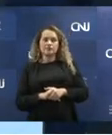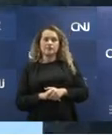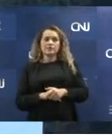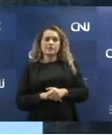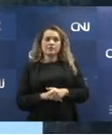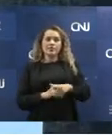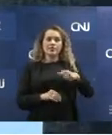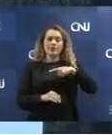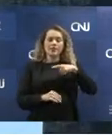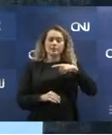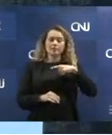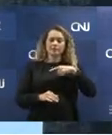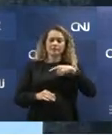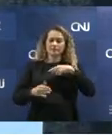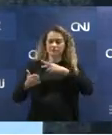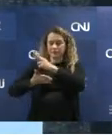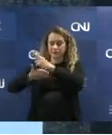Apesar disso, acho até